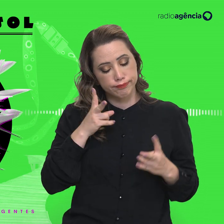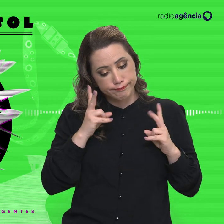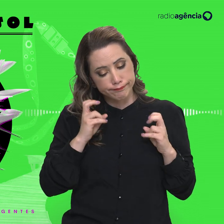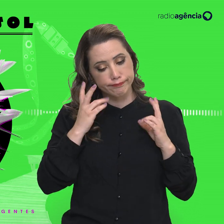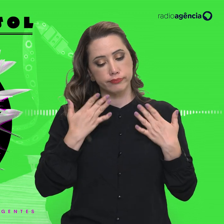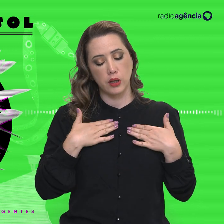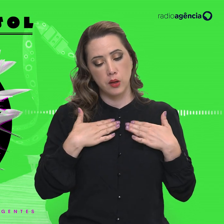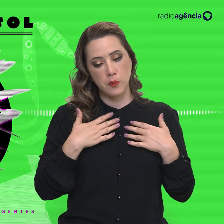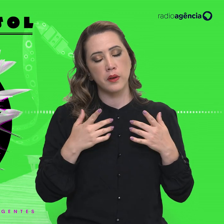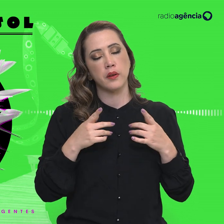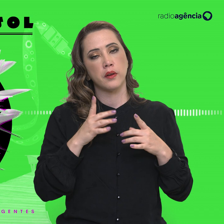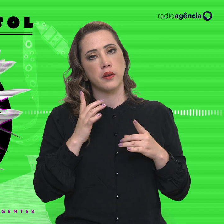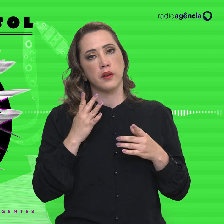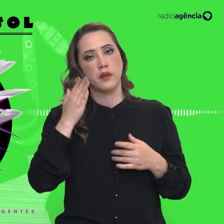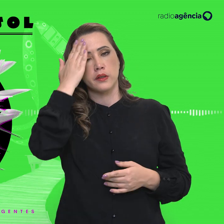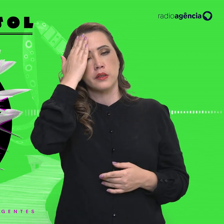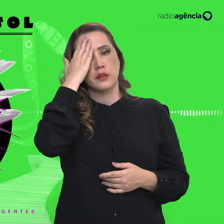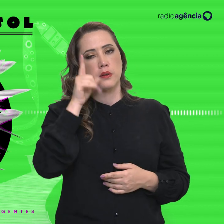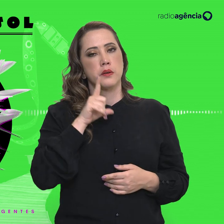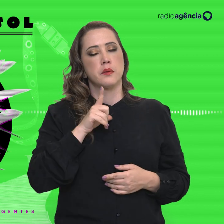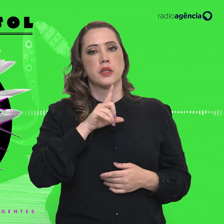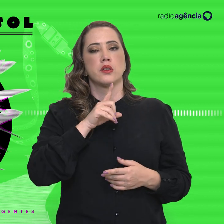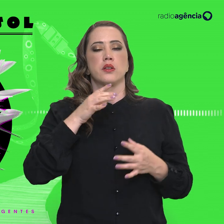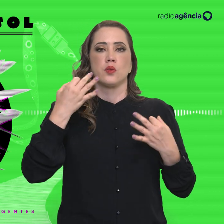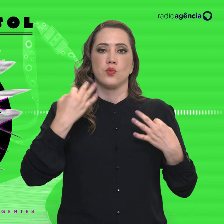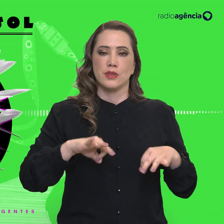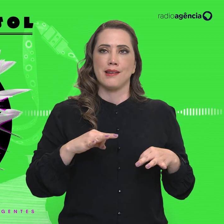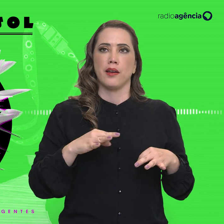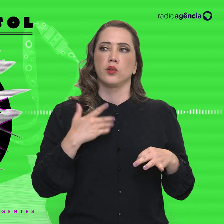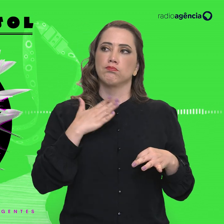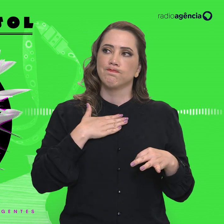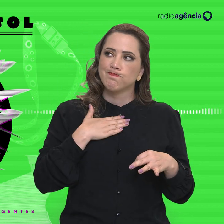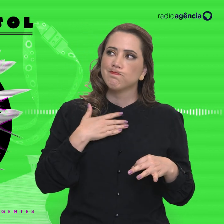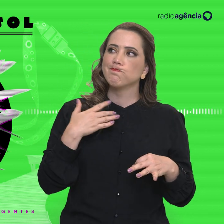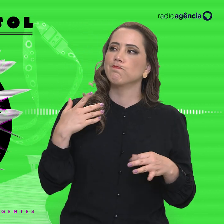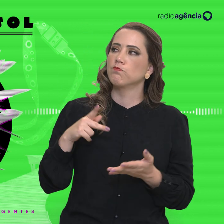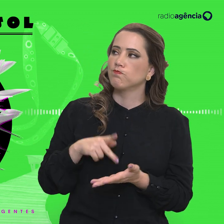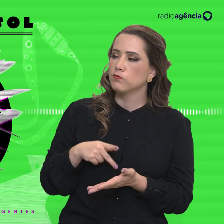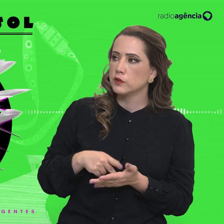E eu descobri que eu era de verdade, realmente, de fato autista.